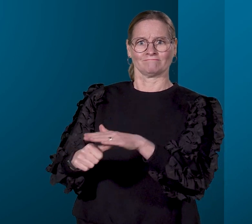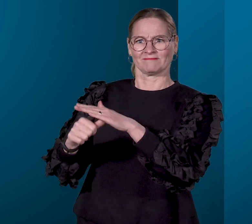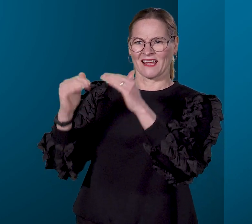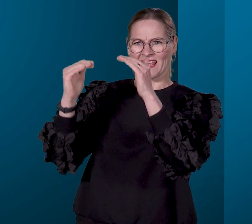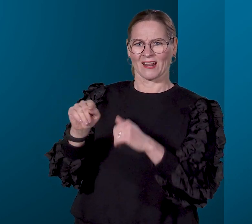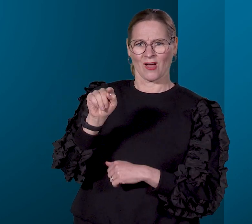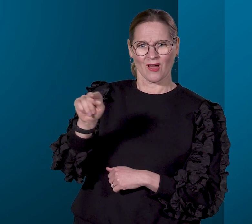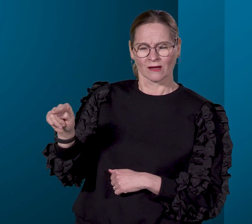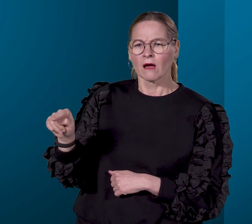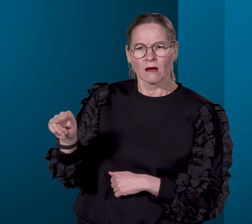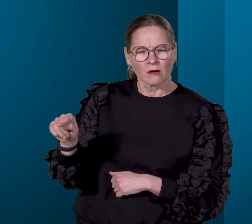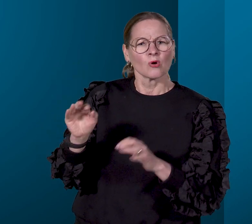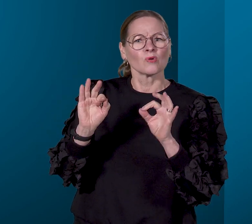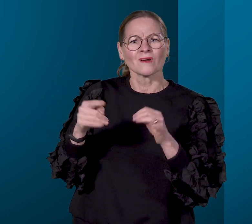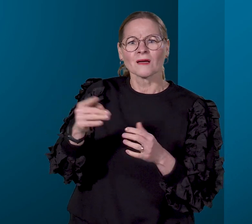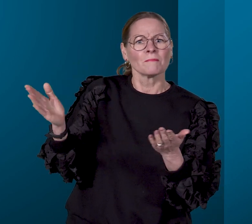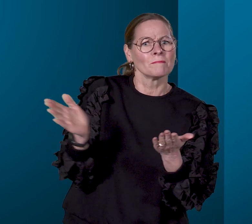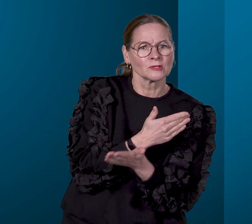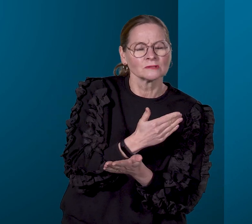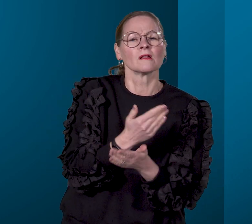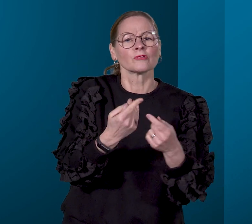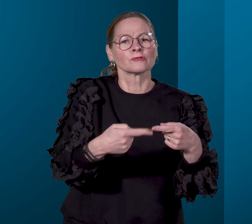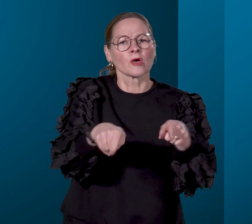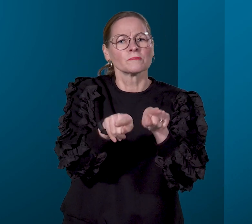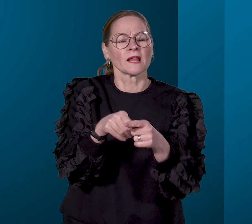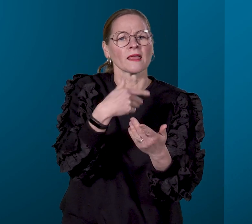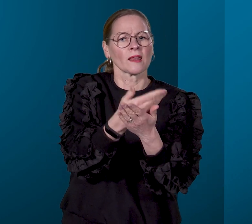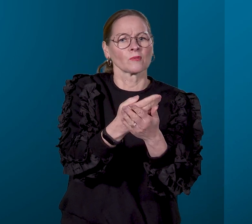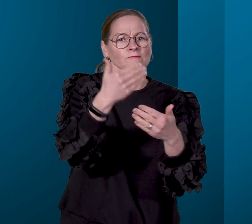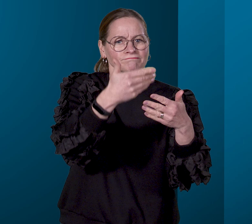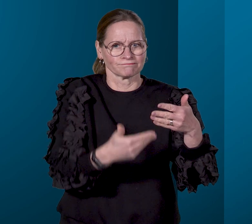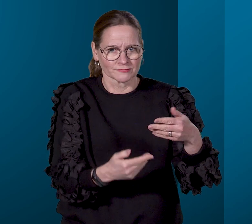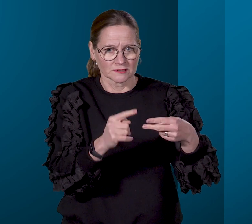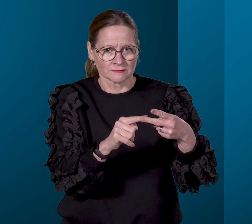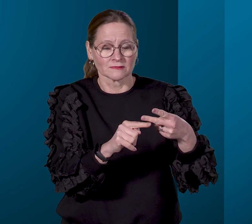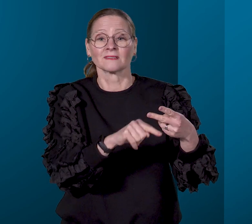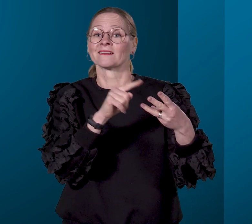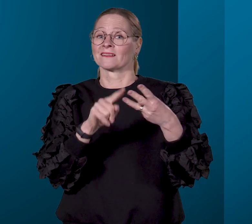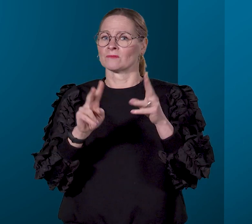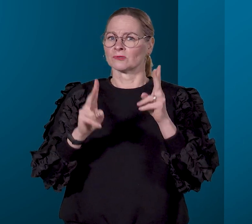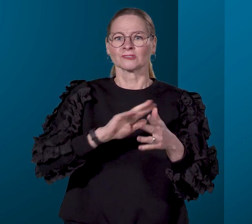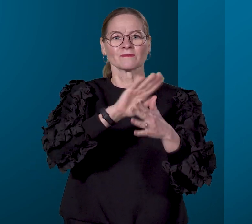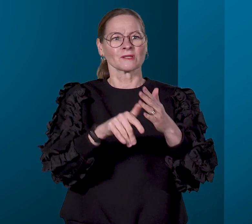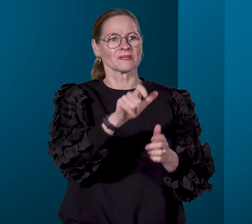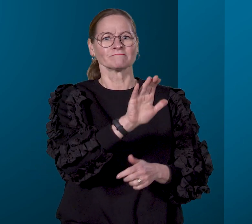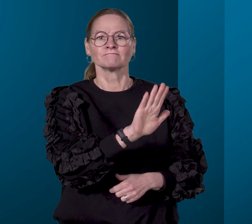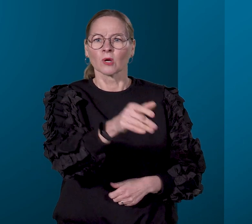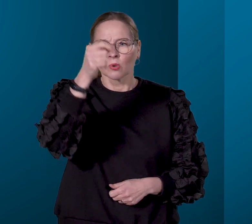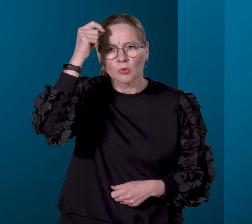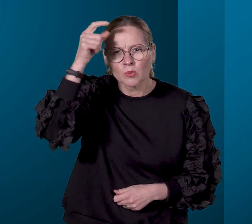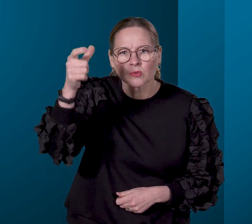syrjivien rakenteiden poistamiseksi sekä viittomakielisen kulttuurin -